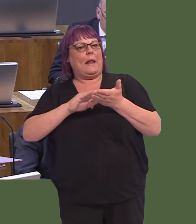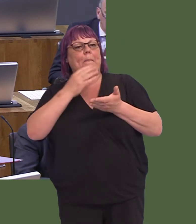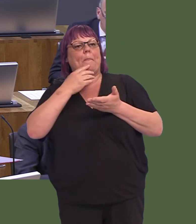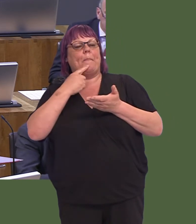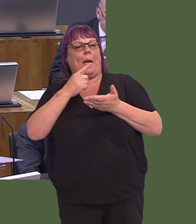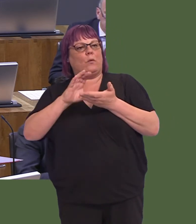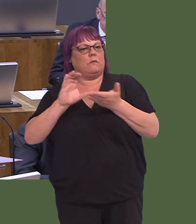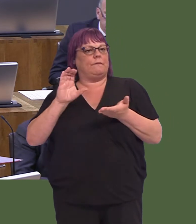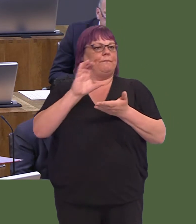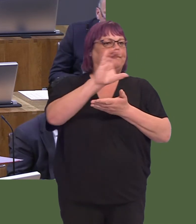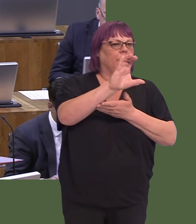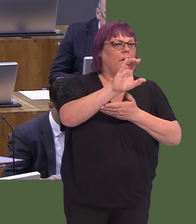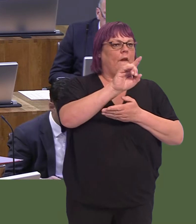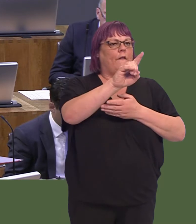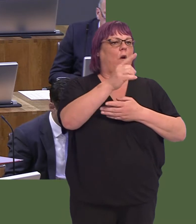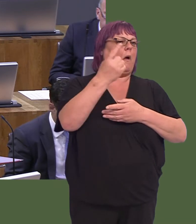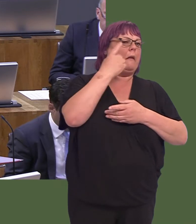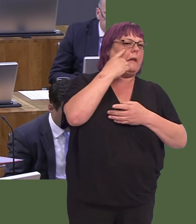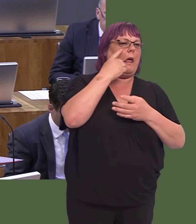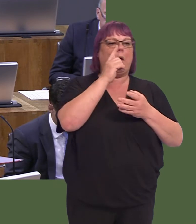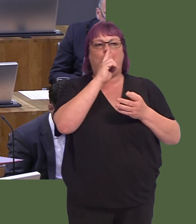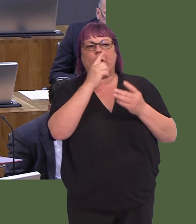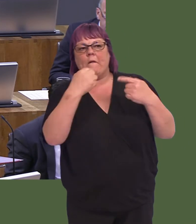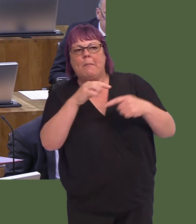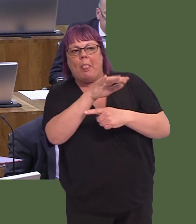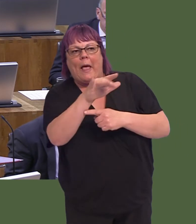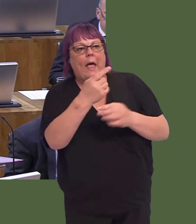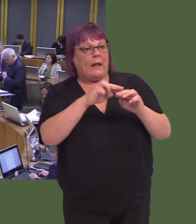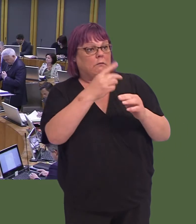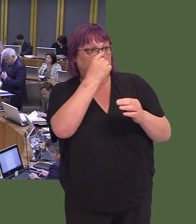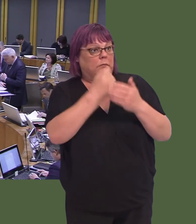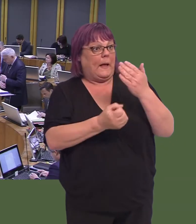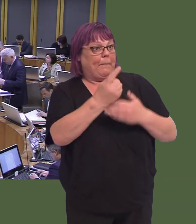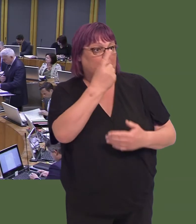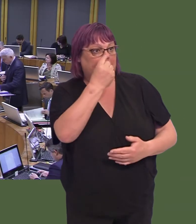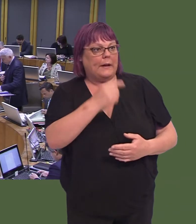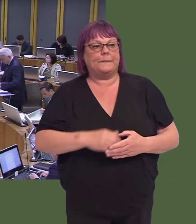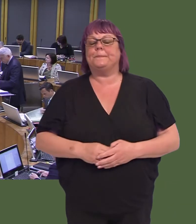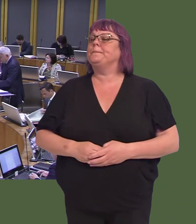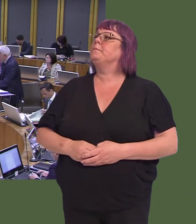Ddydd Gwener yma, mae grwp yn cael ei ailgynnull a fydd yn dod ‚ gwahanol ddefnyddwyr y porthladd